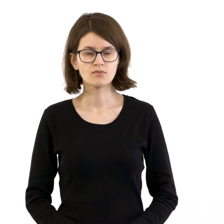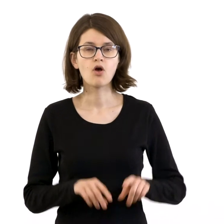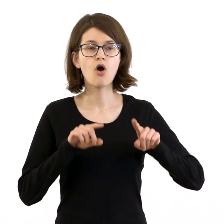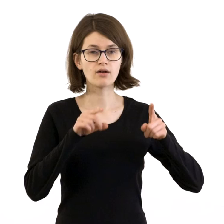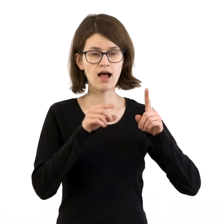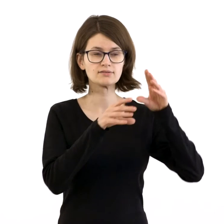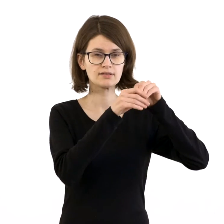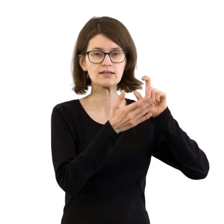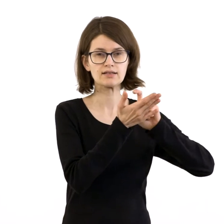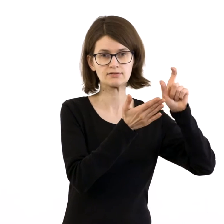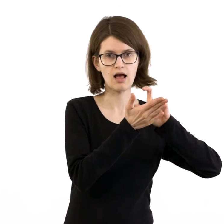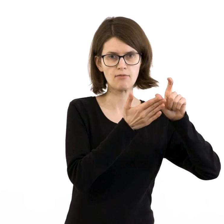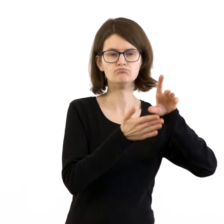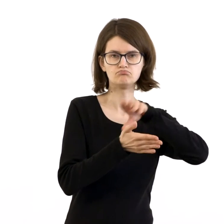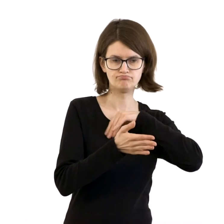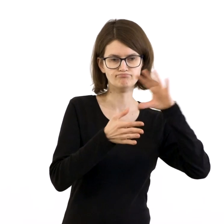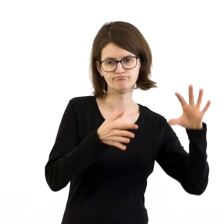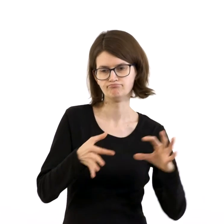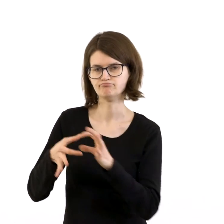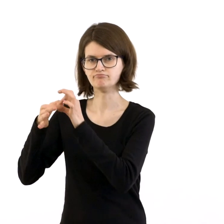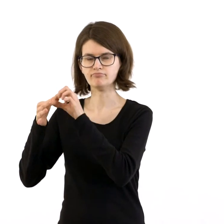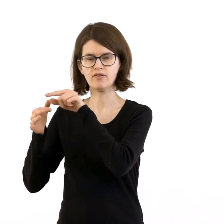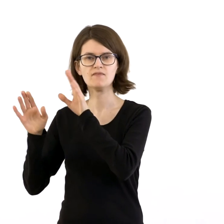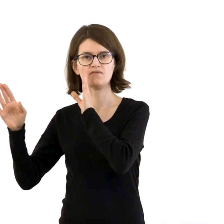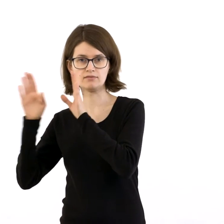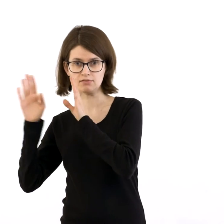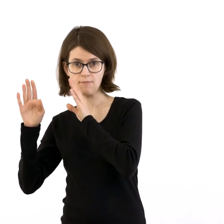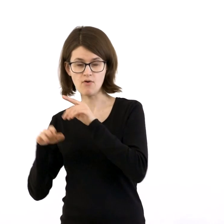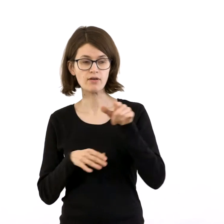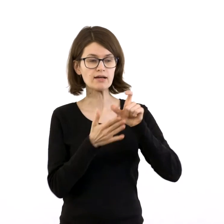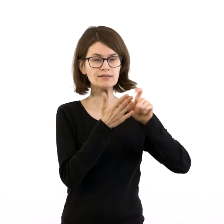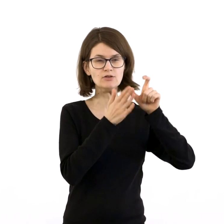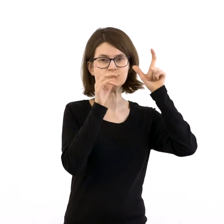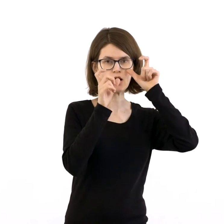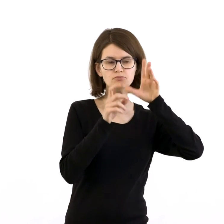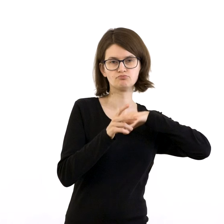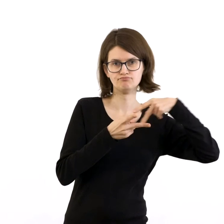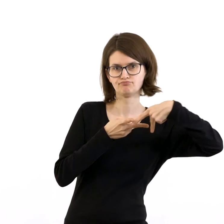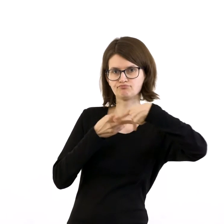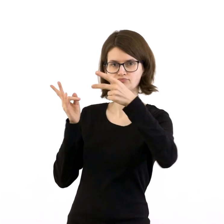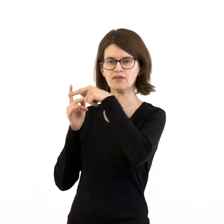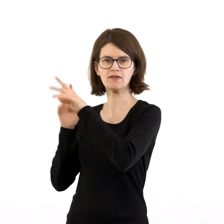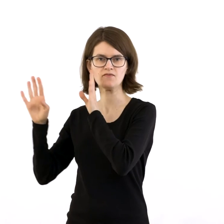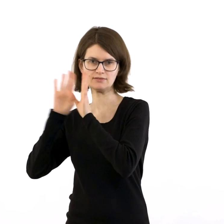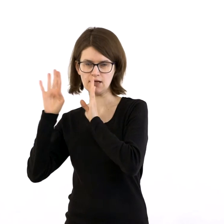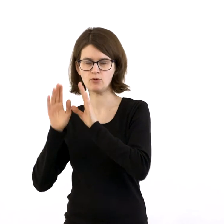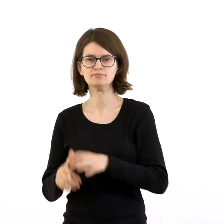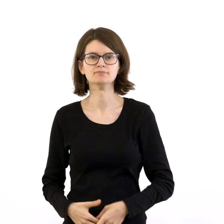Konto organizacji może być połączone z kontem organizacji na Facebooku, w ten sposób można udostępniać zdjęcia z Instagrama na Facebooku.